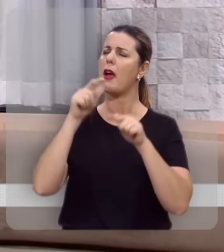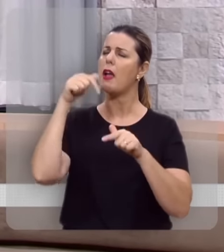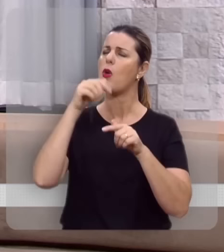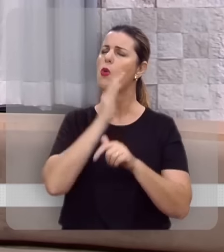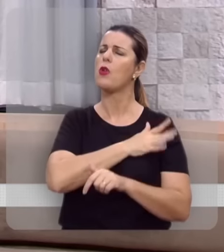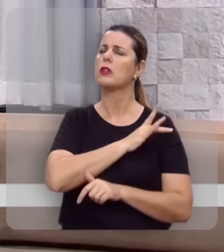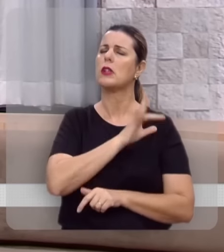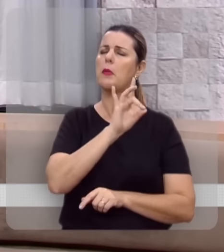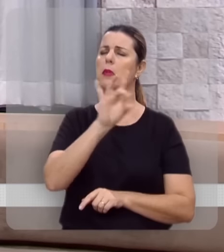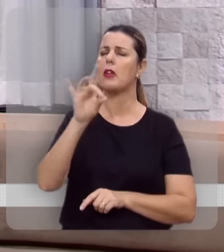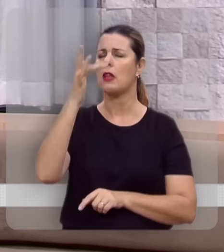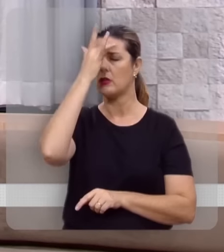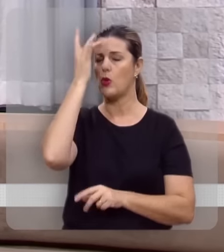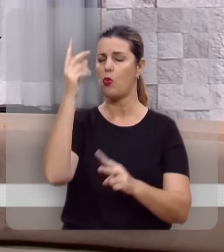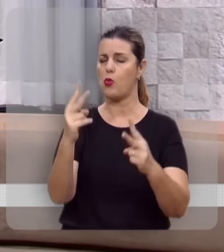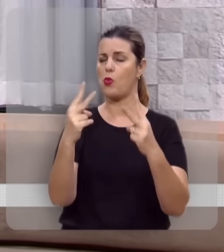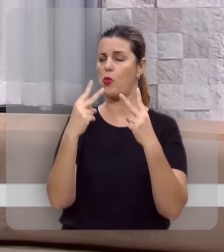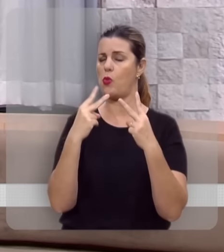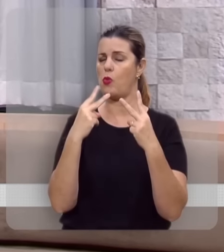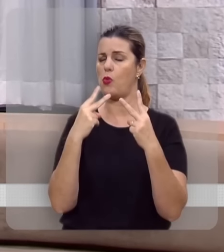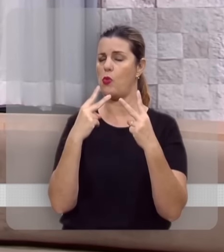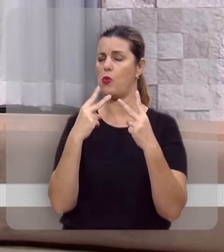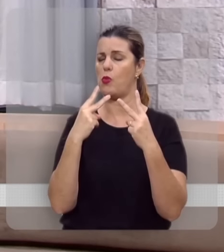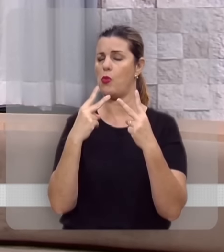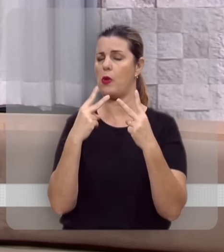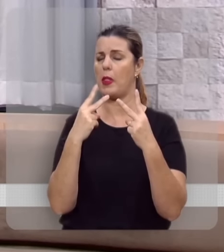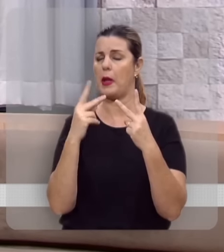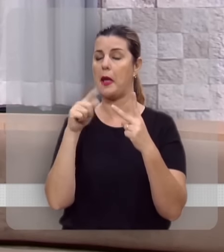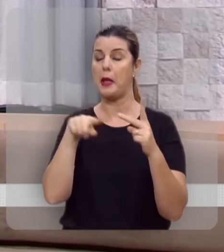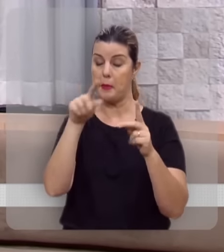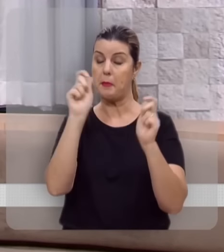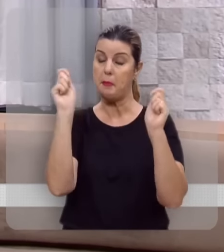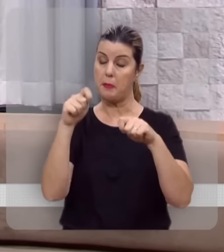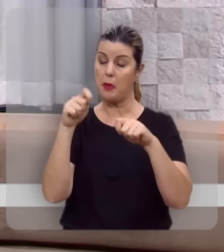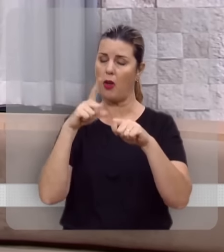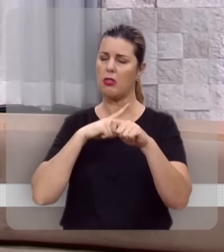coração daqueles que estão nos acompanhando, nos assistindo, para que eles possam ter o seu